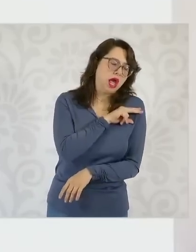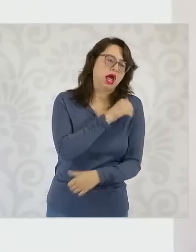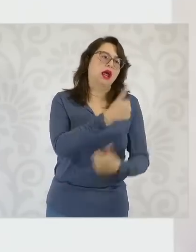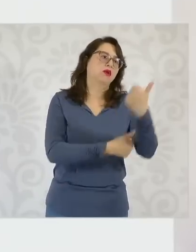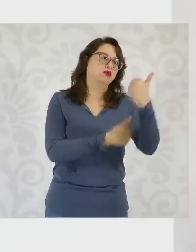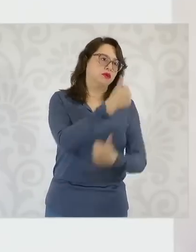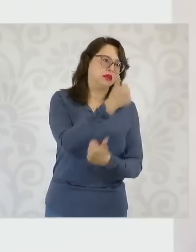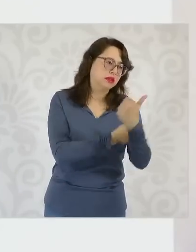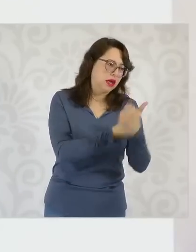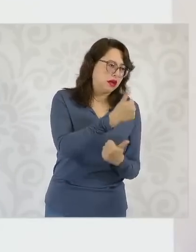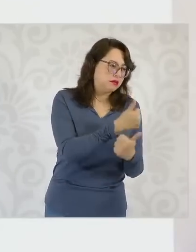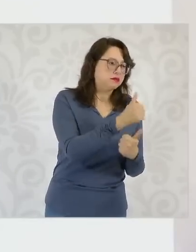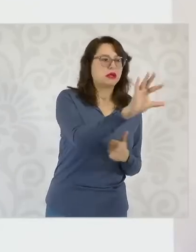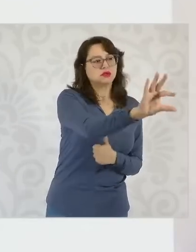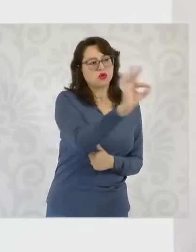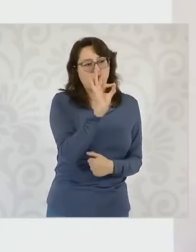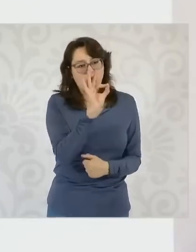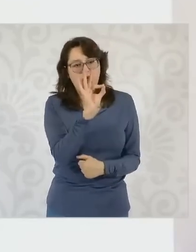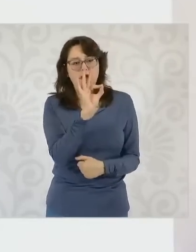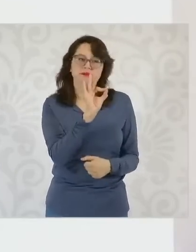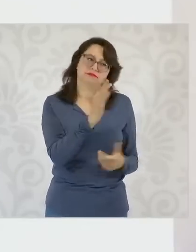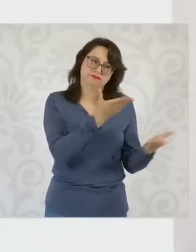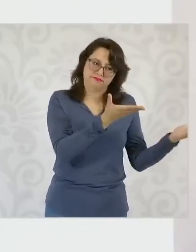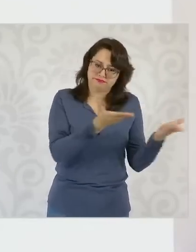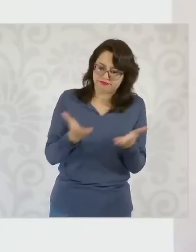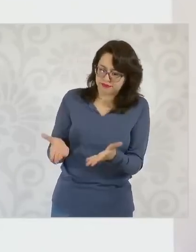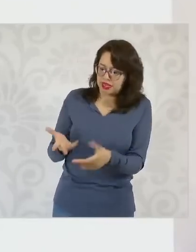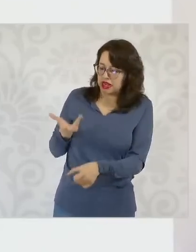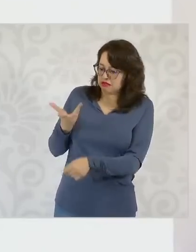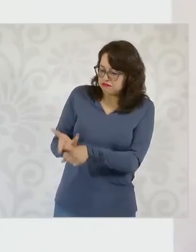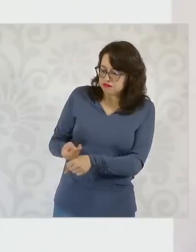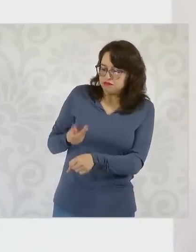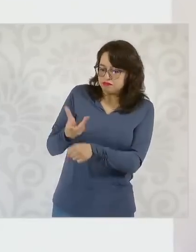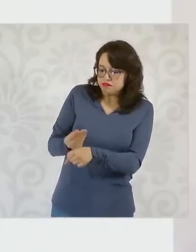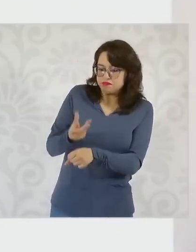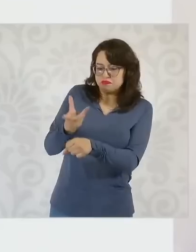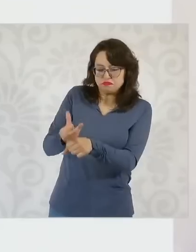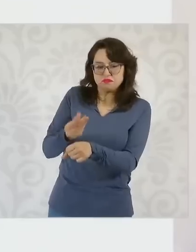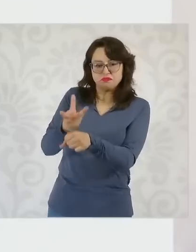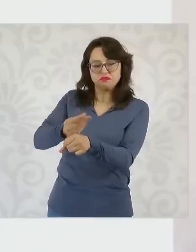contrata una empresa privada un contratista una constructora que